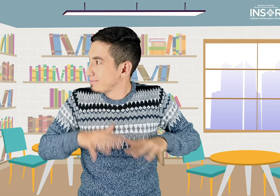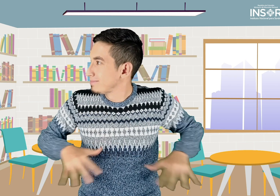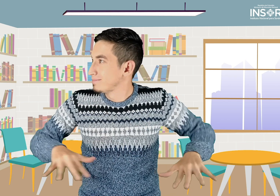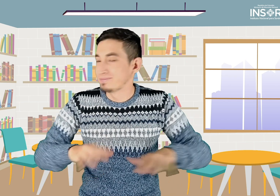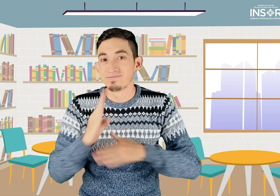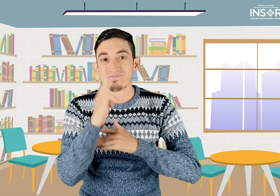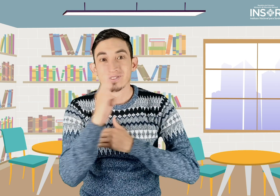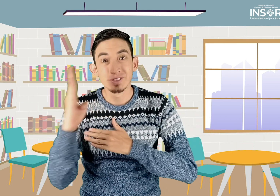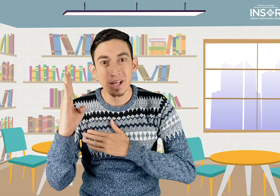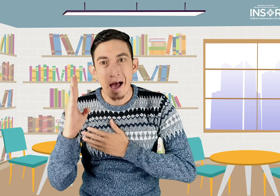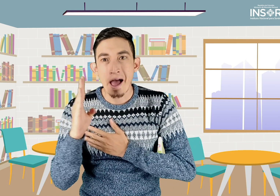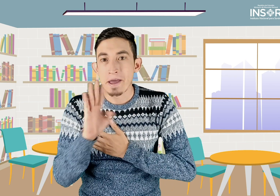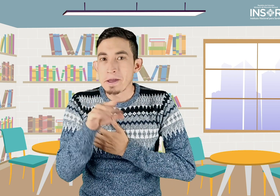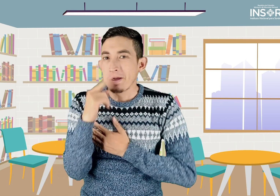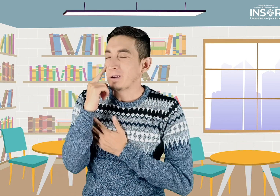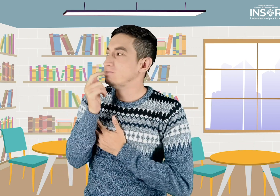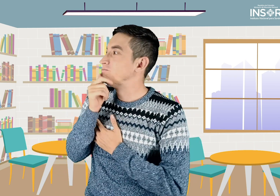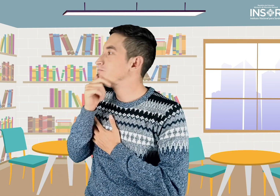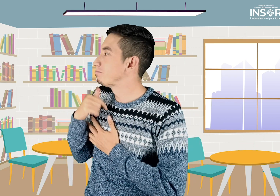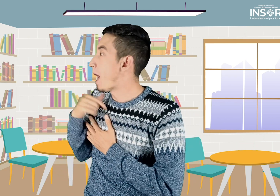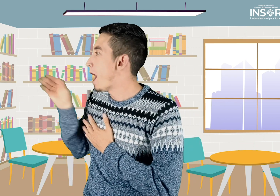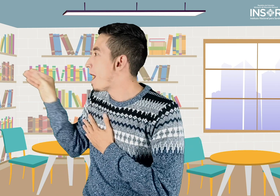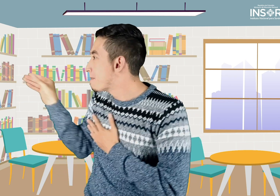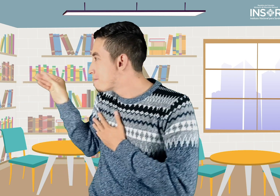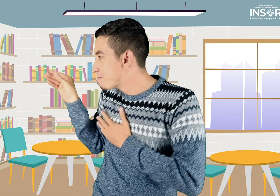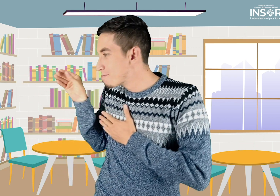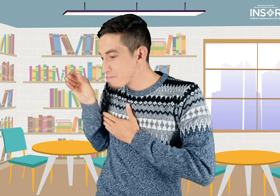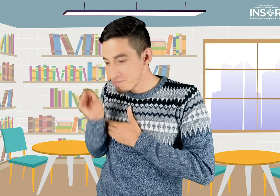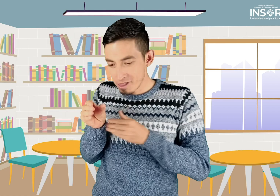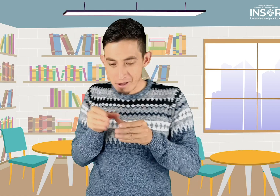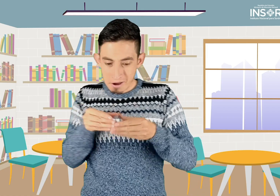Miren, aquí en la biblioteca encuentro este libro,